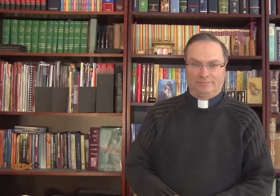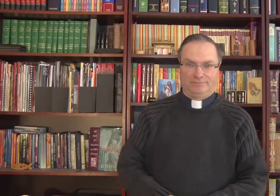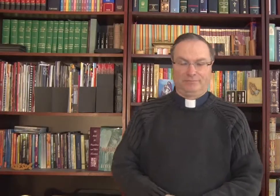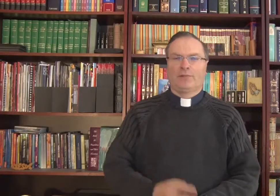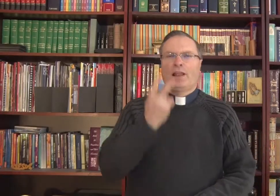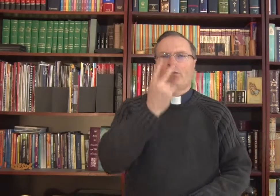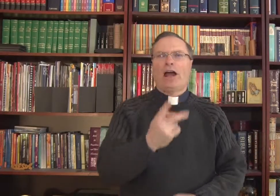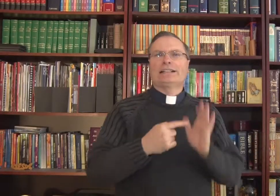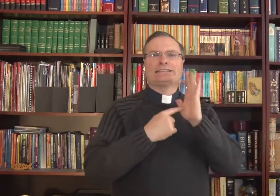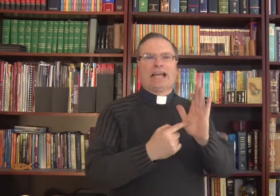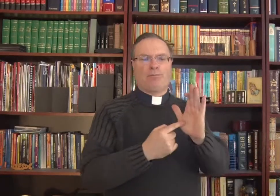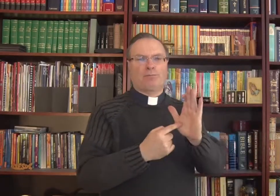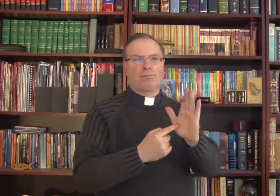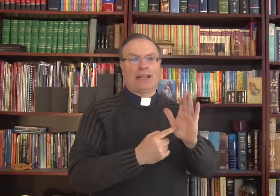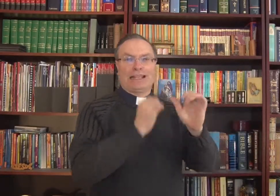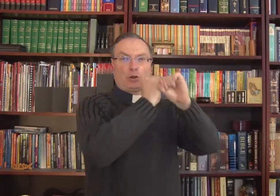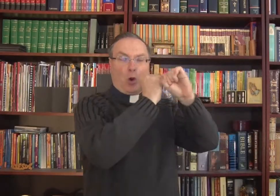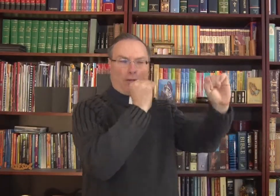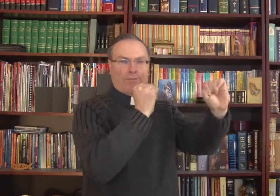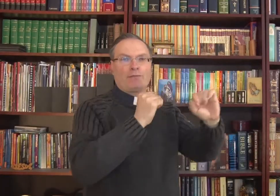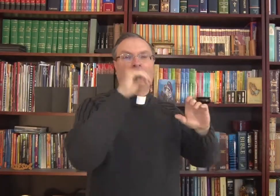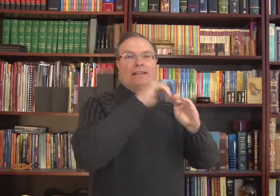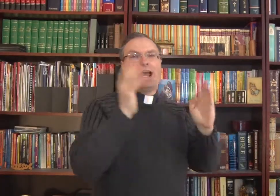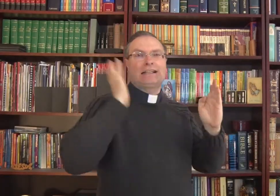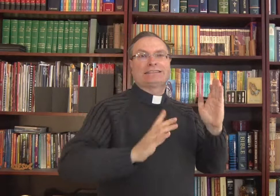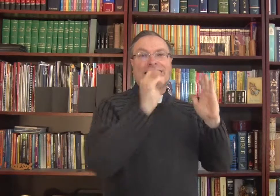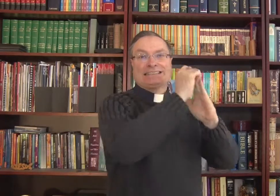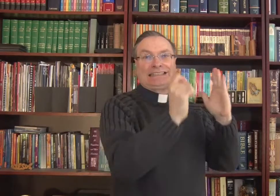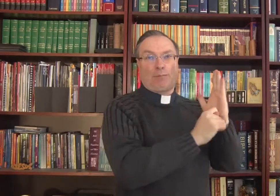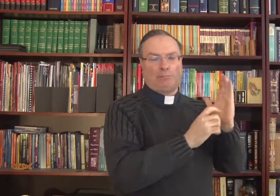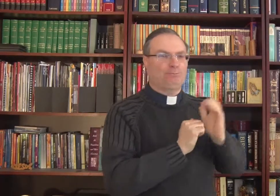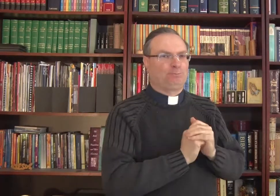Voyons l'exemple des trompettes dans l’Ancien Testament.